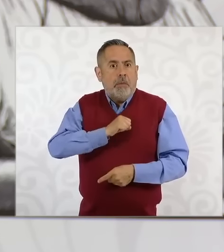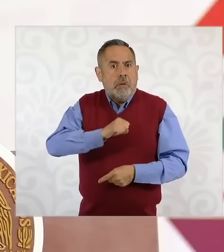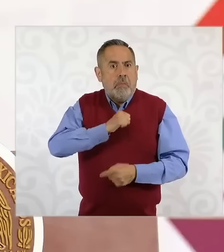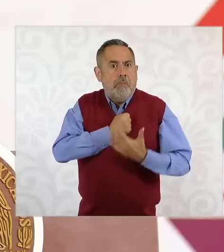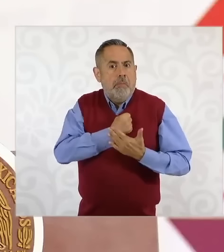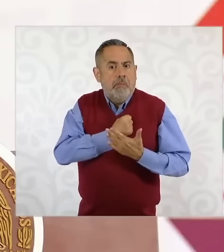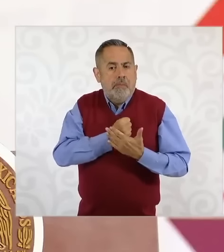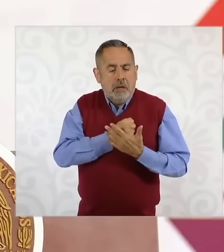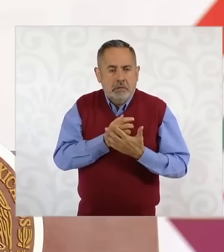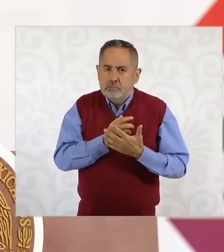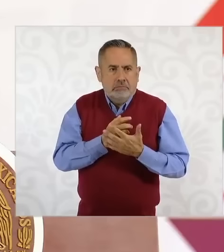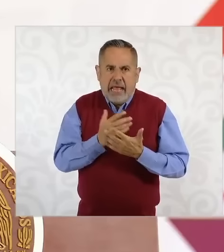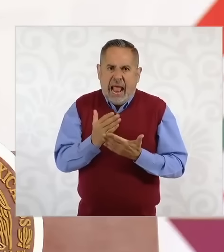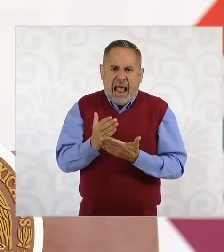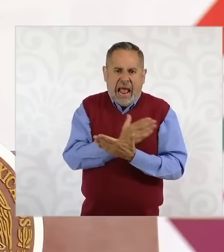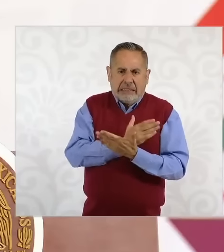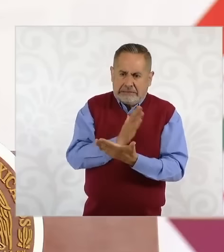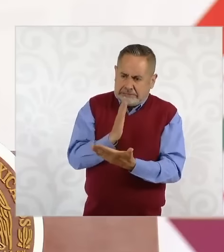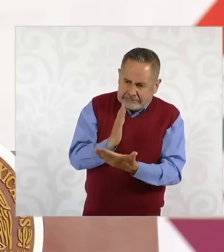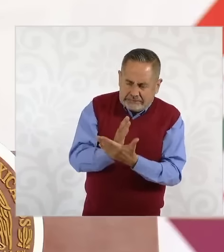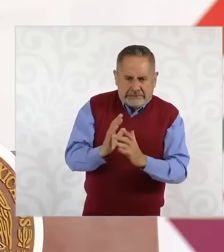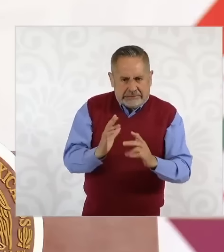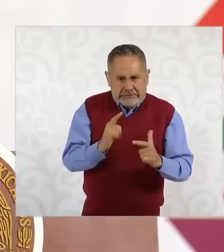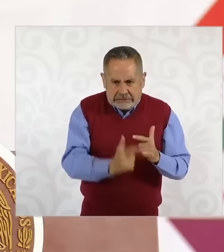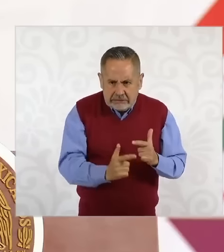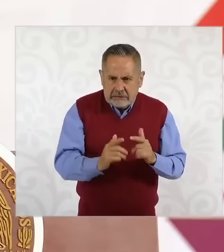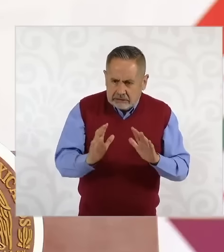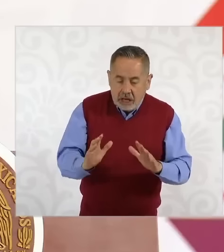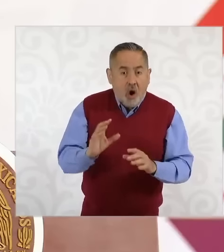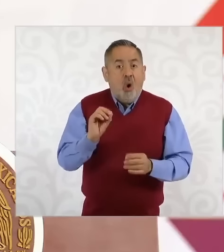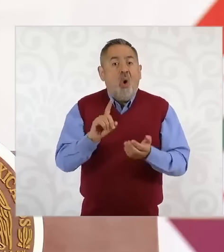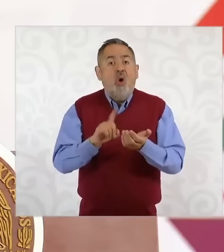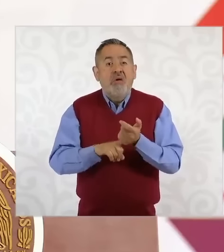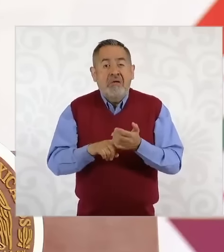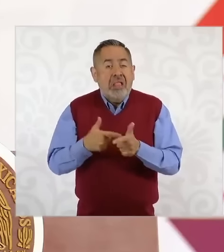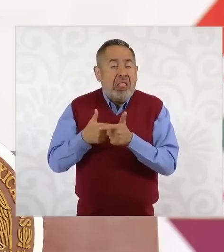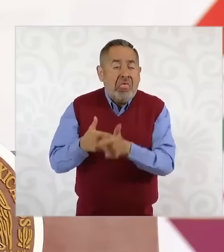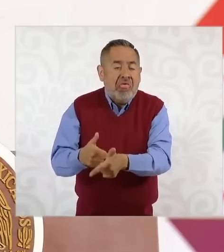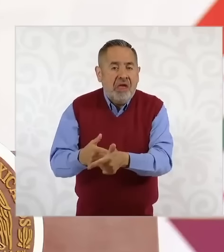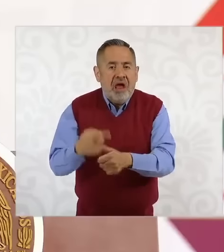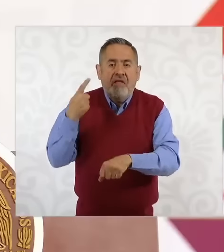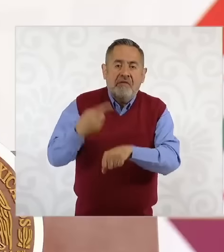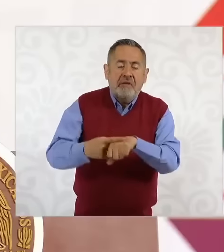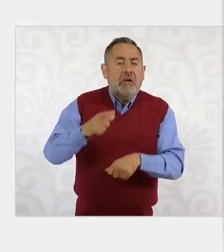y si no la paramos a tiempo puede llevar incluso a daños renales ya a mayor edad